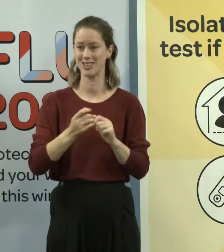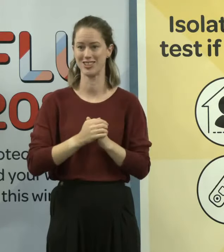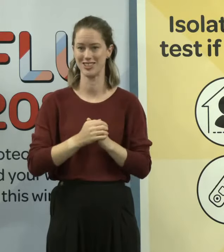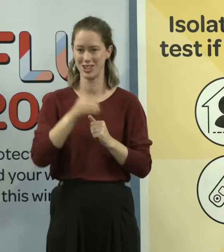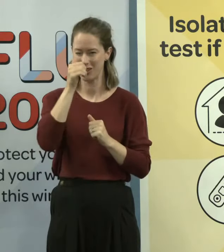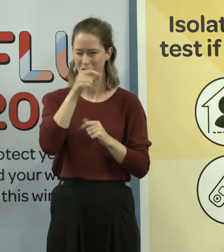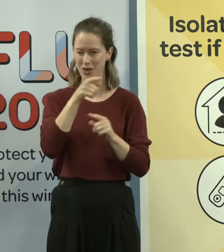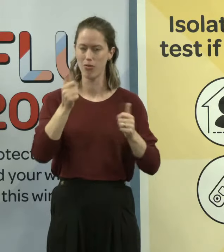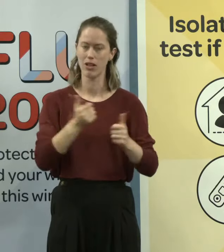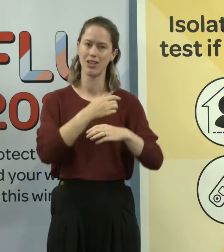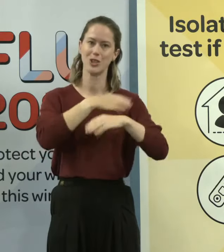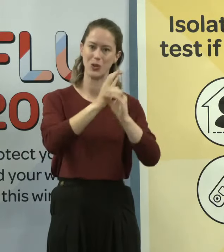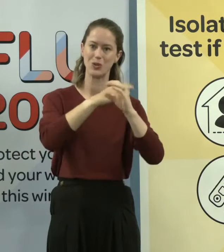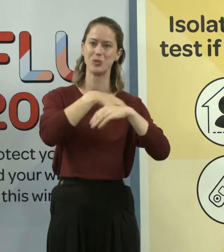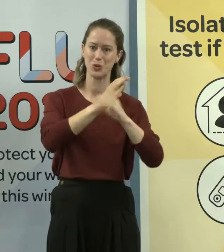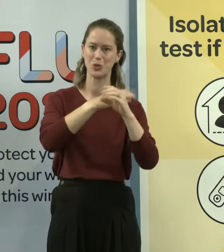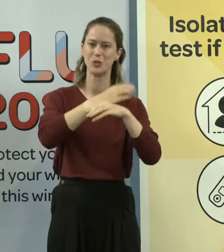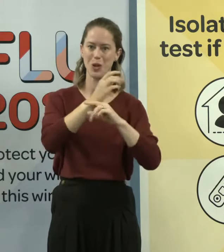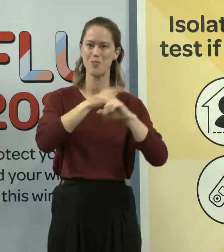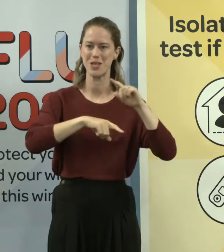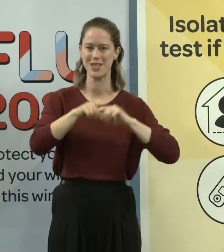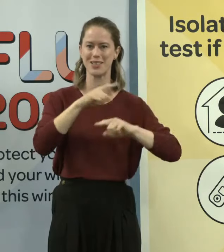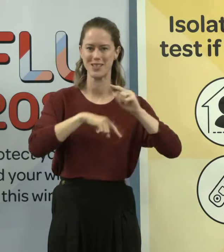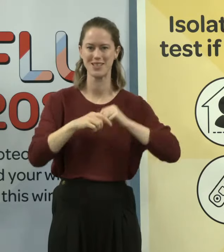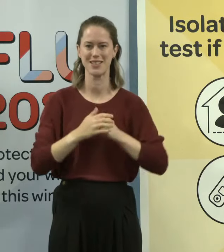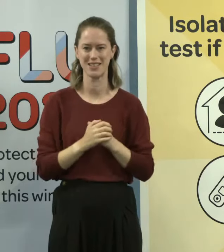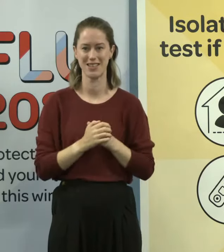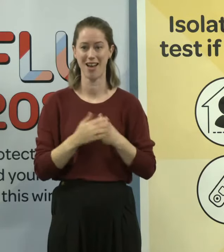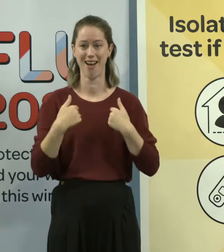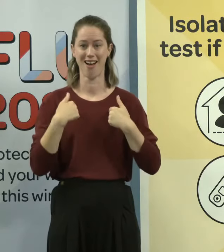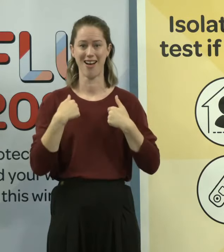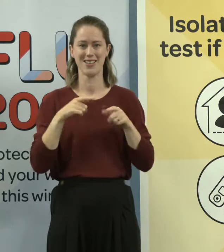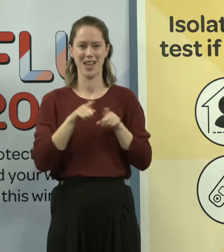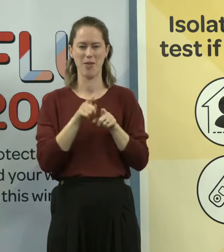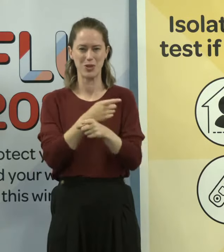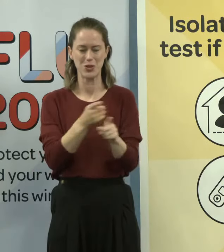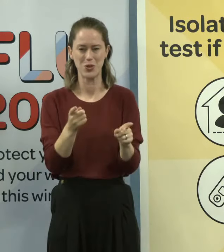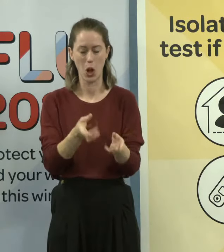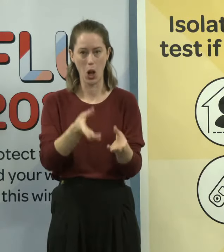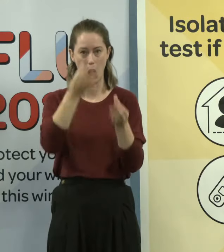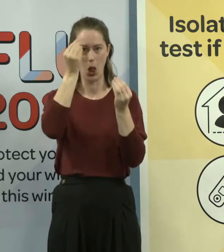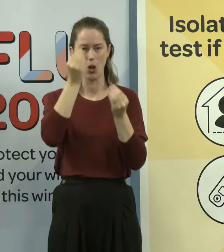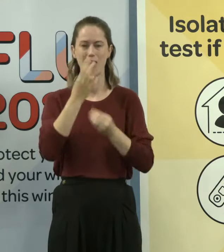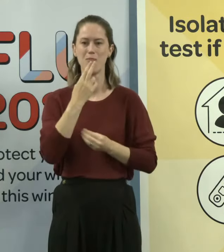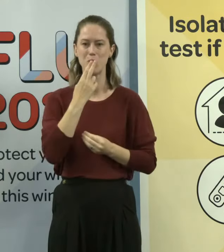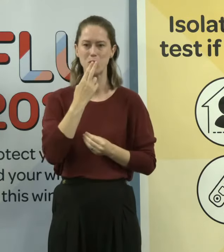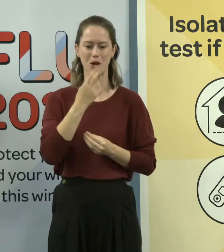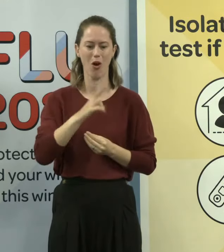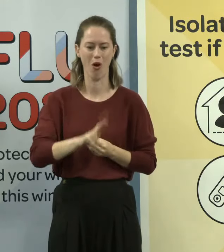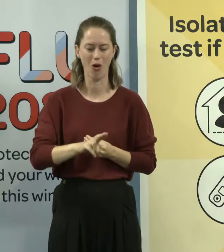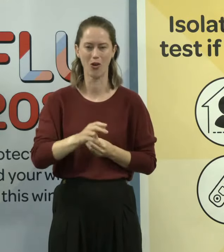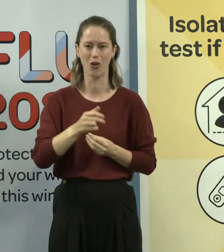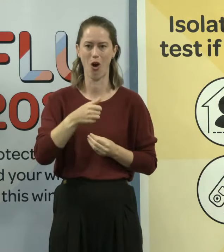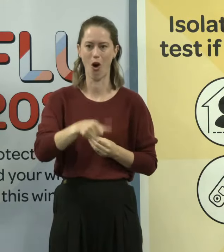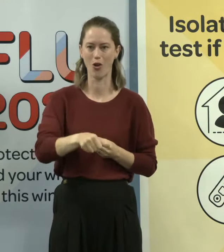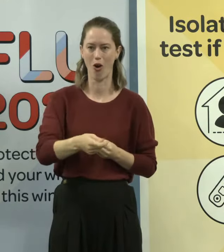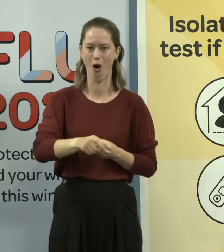noho hei waahi aromatawai me nga waahi kano kano. Kua huri katoa